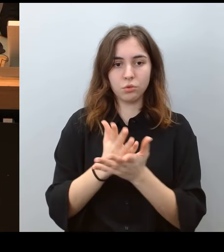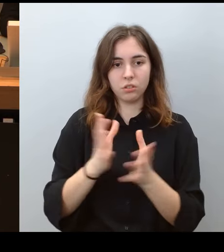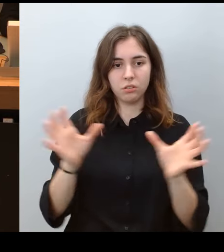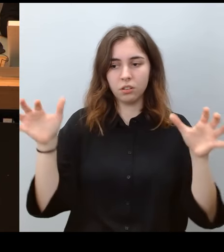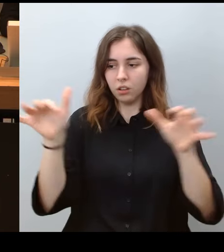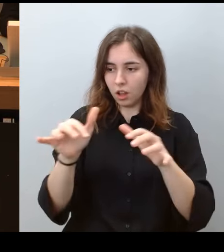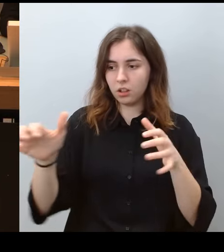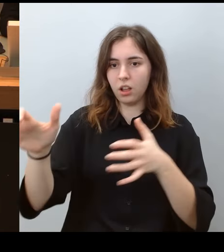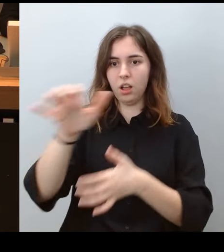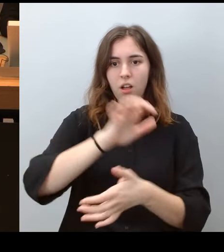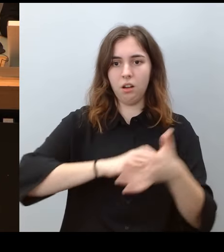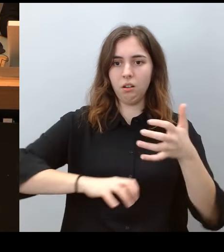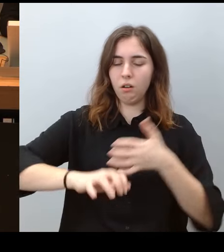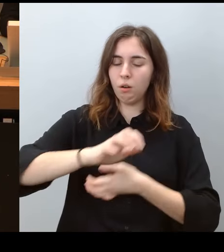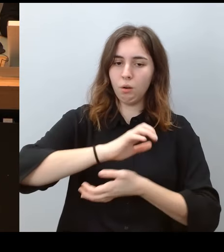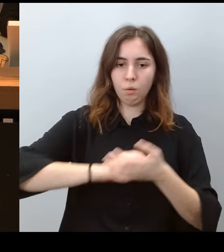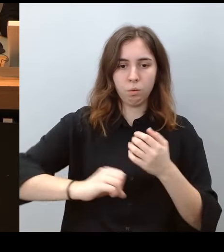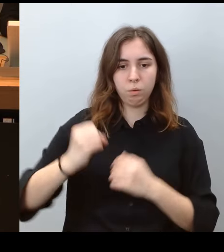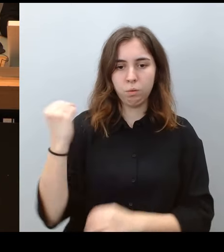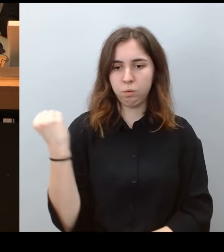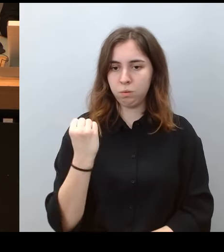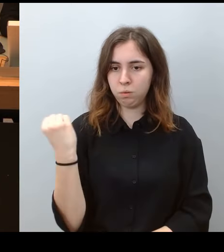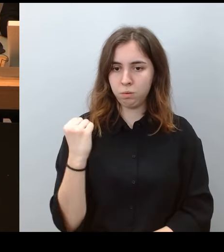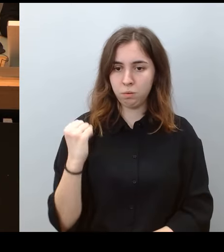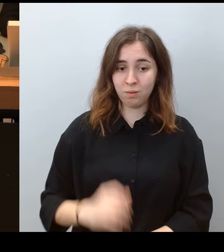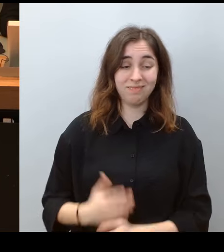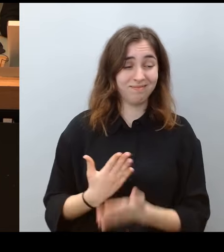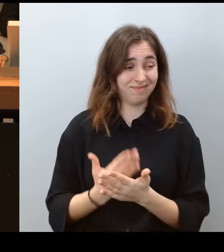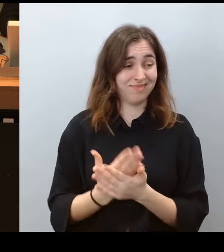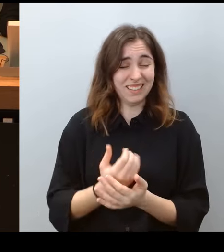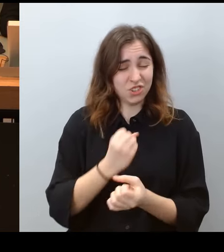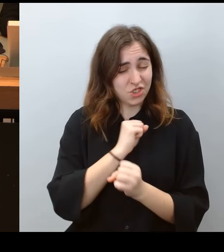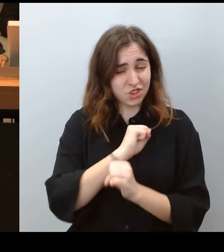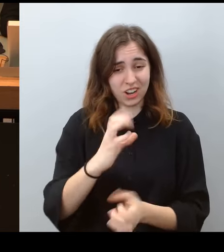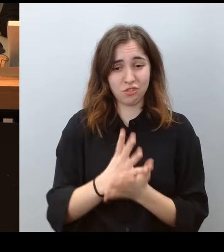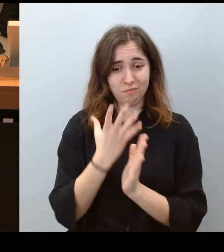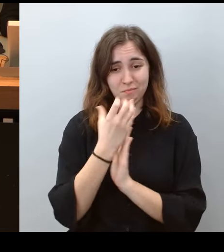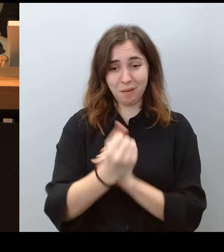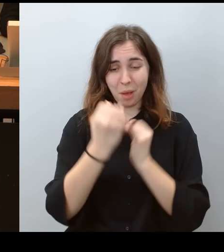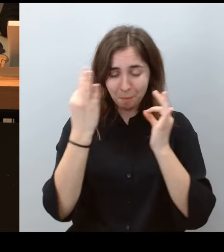schnell klar war, dass eine Übergangsregelung gefunden werden muss. Eine Regelung, die besagt,